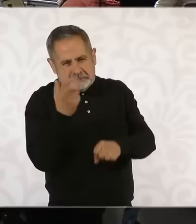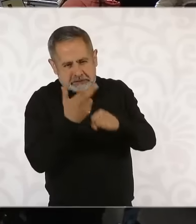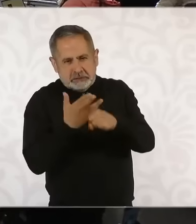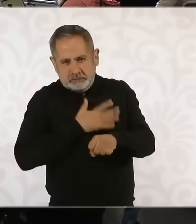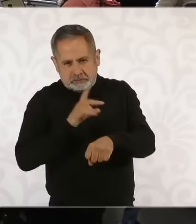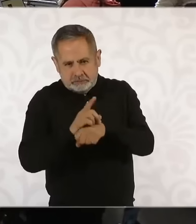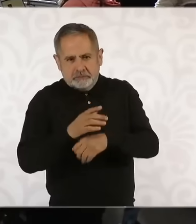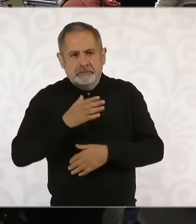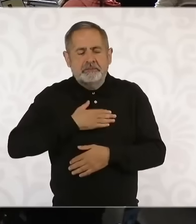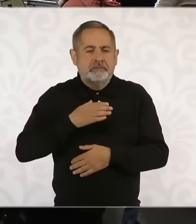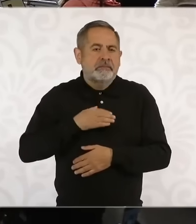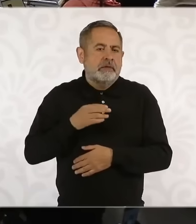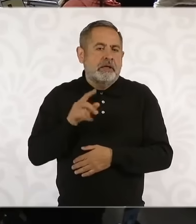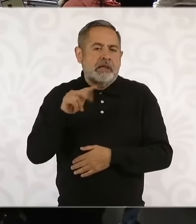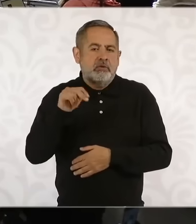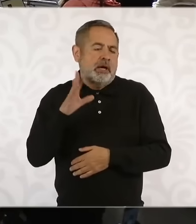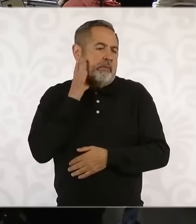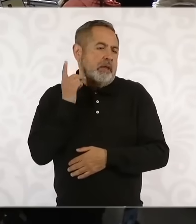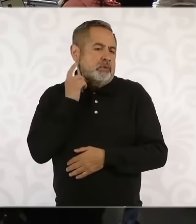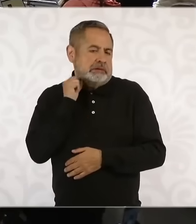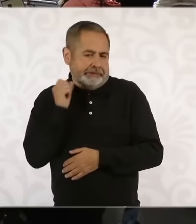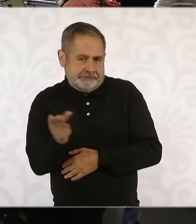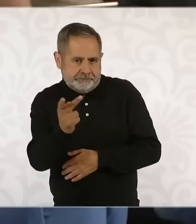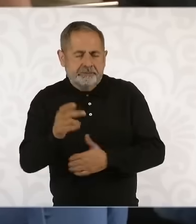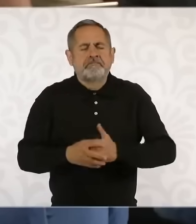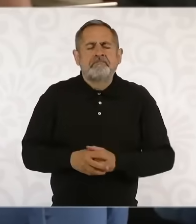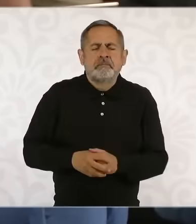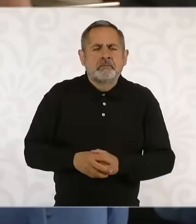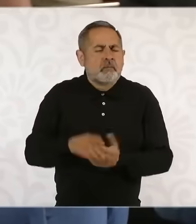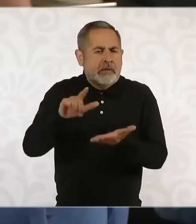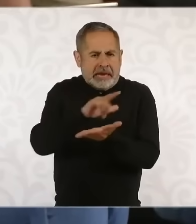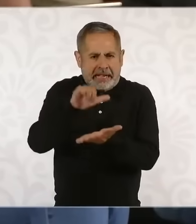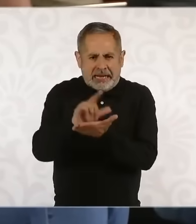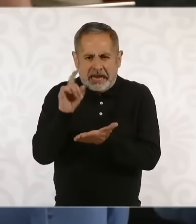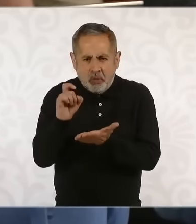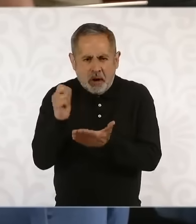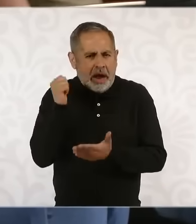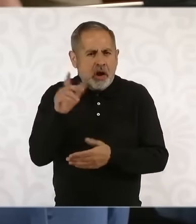Congreso. Eh, puntualizar sobre también sobre la ley de aguas. ¿Ya hay alguna fecha para que sea